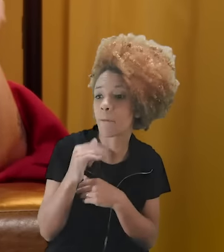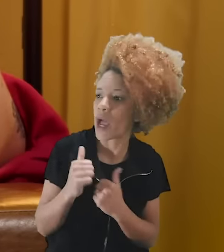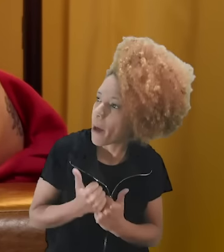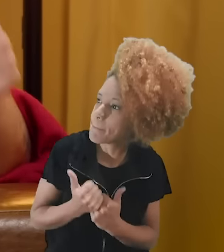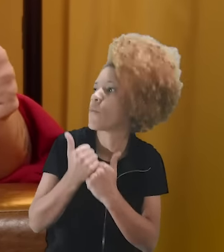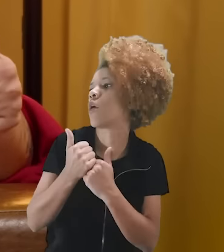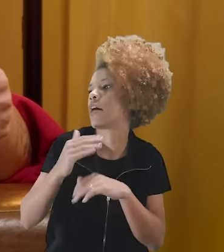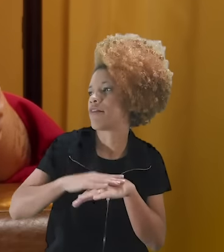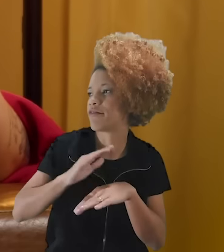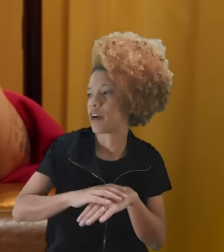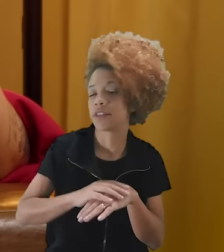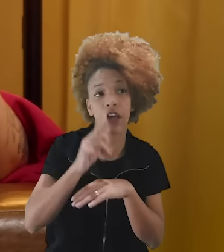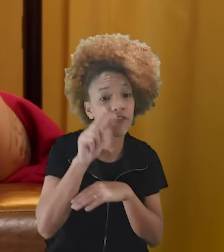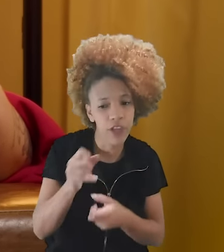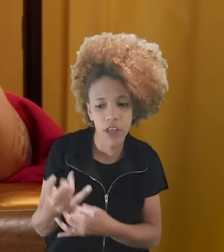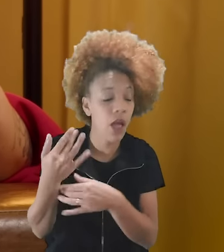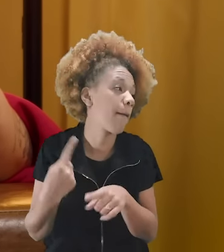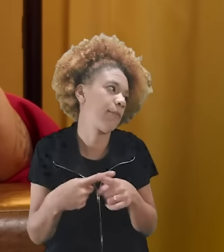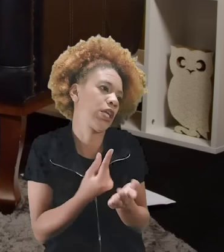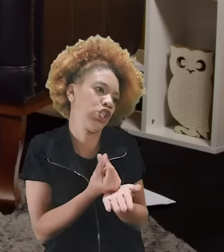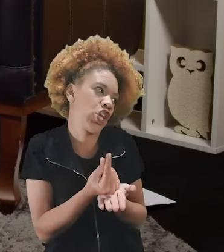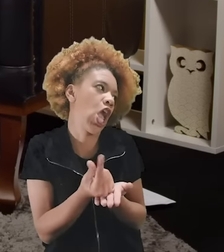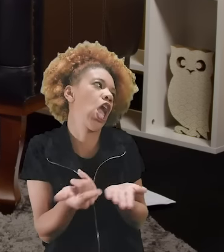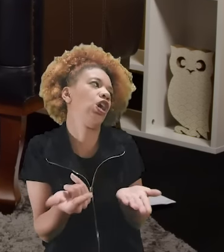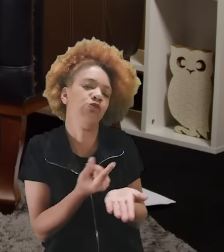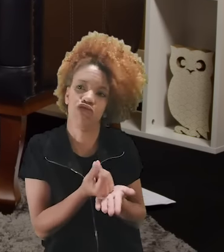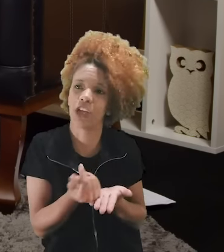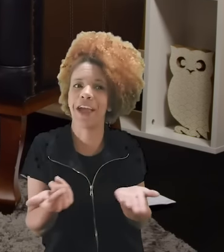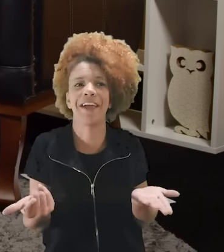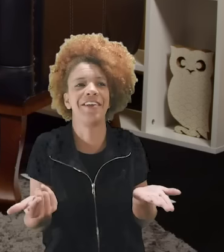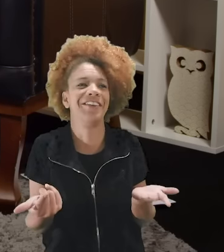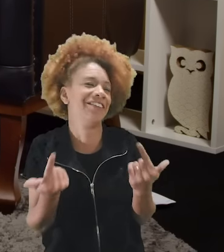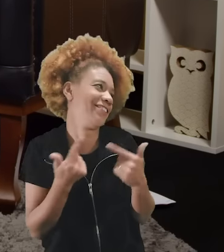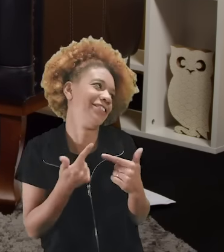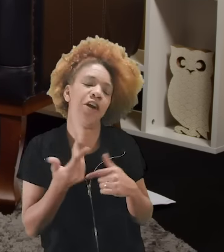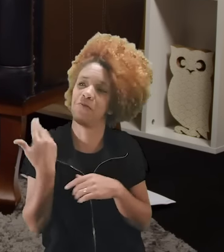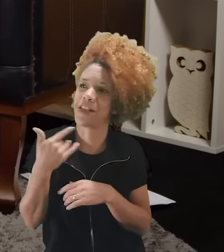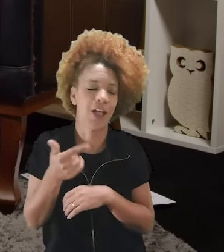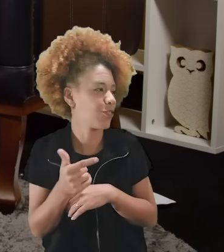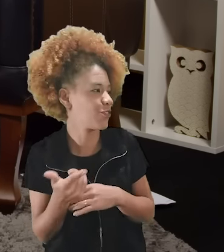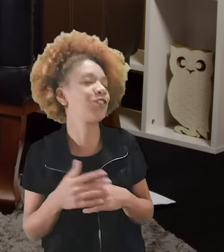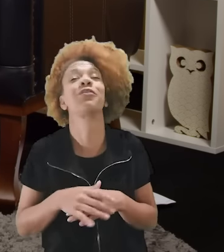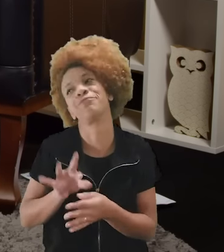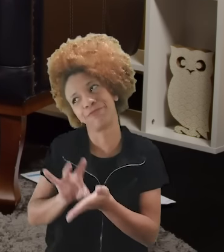o afinco a gente já faz a transmissão vê no chat lá ex dá dinheiro mano é exato exato exato tocou